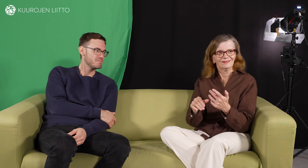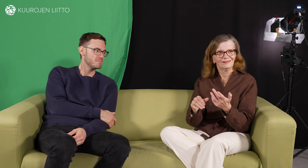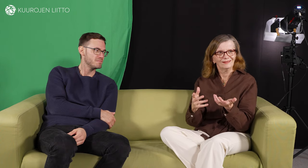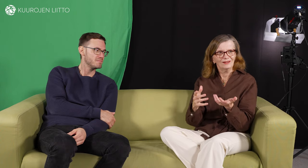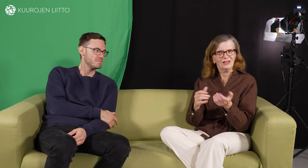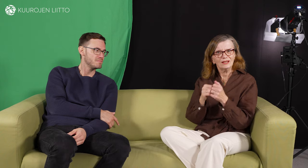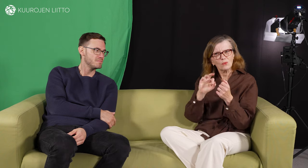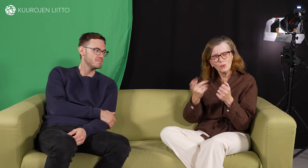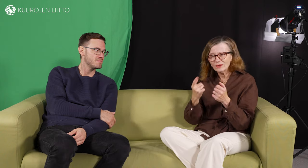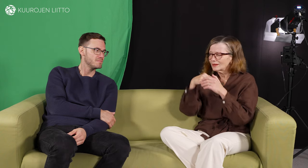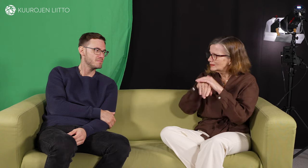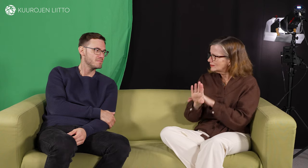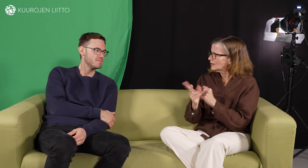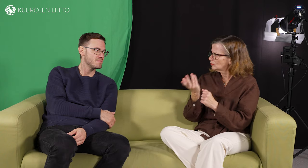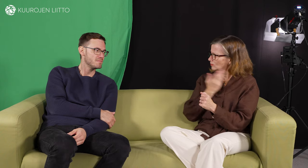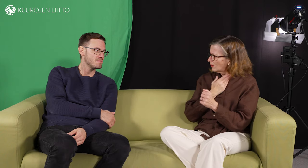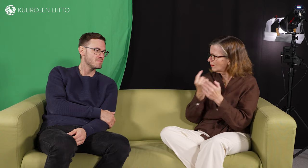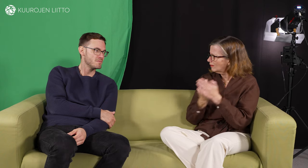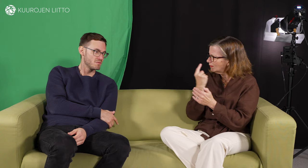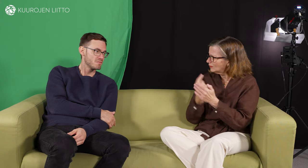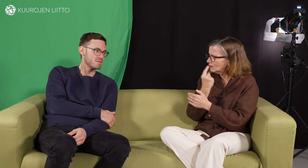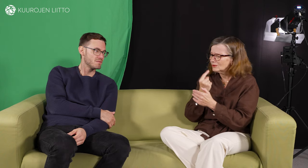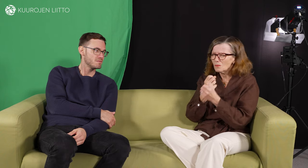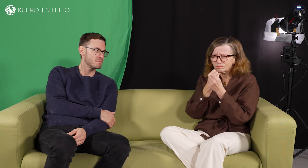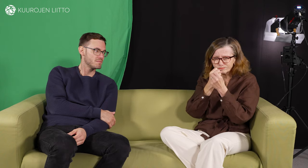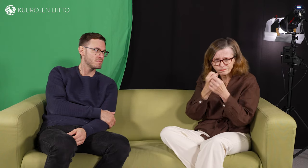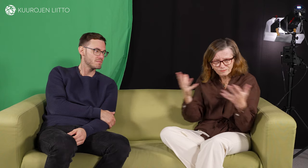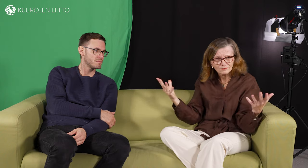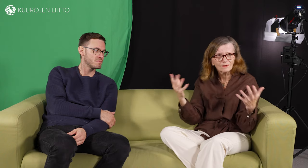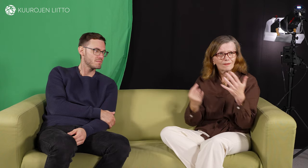Paljon on tapahtunut 10 vuodessa.